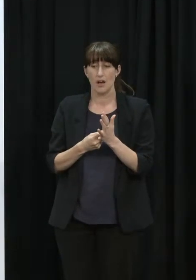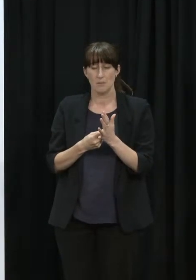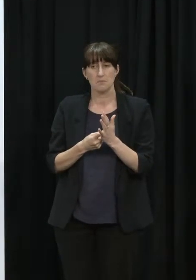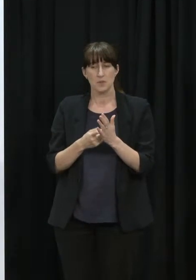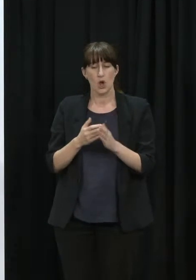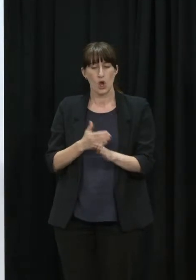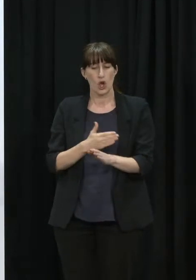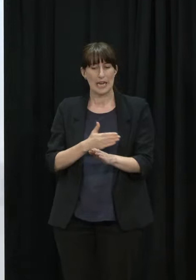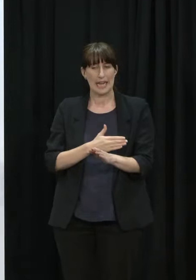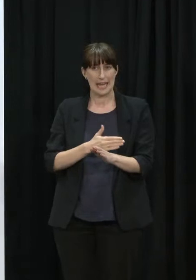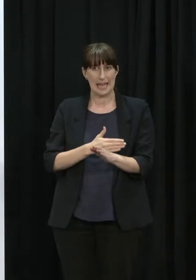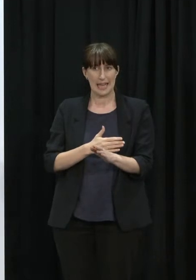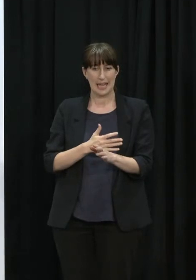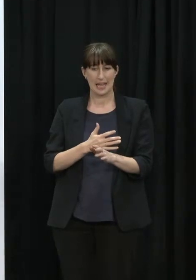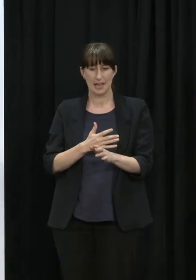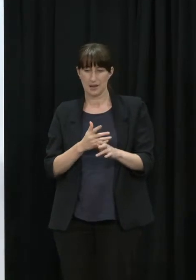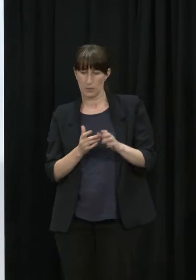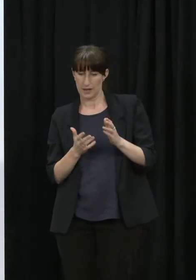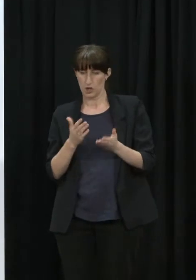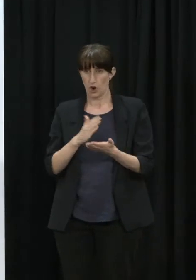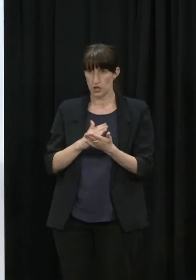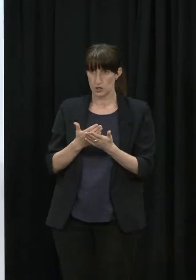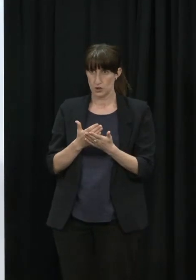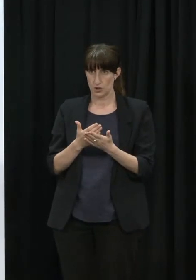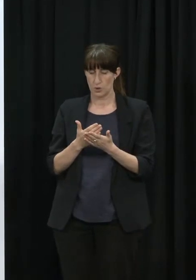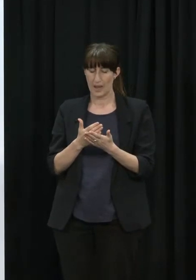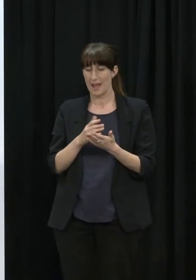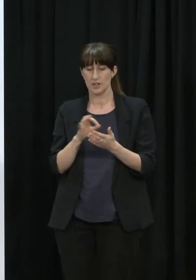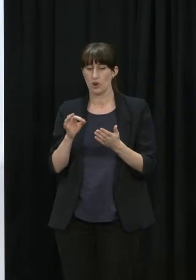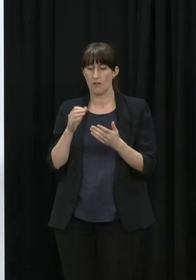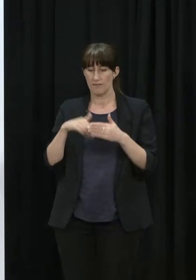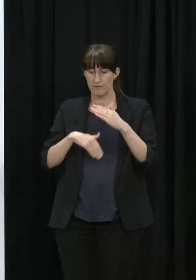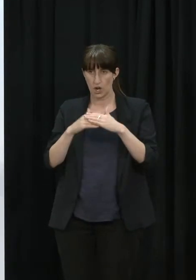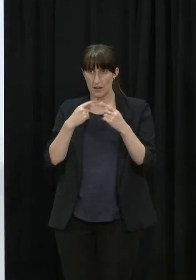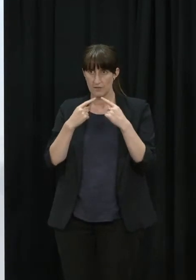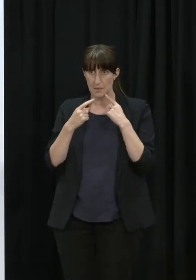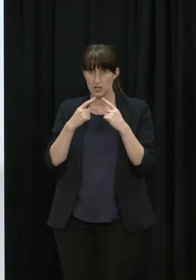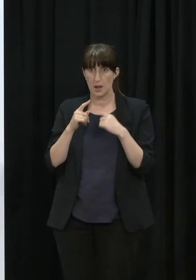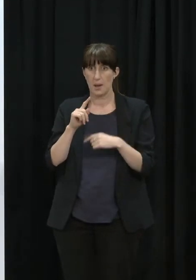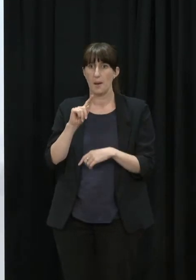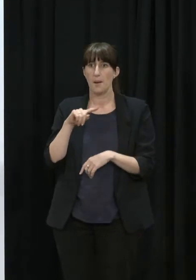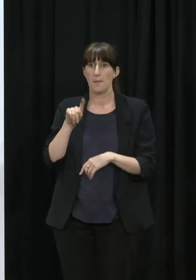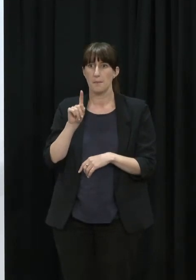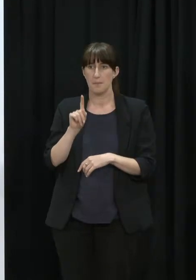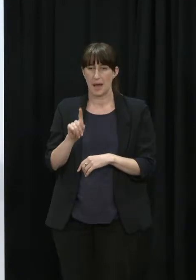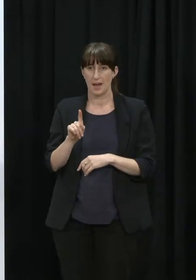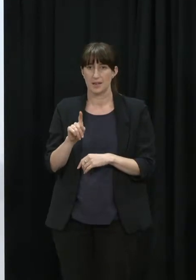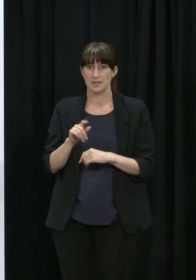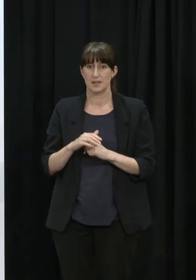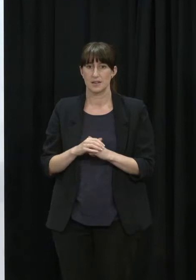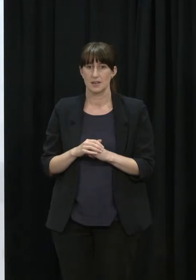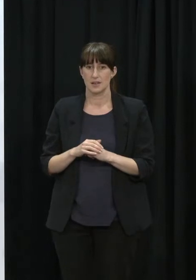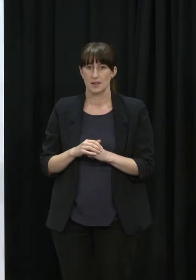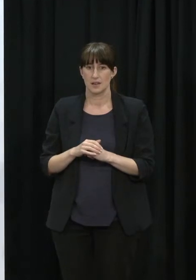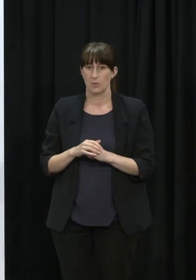te minita he nui ake i tera. He